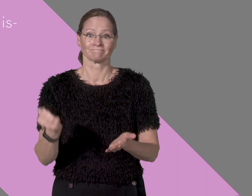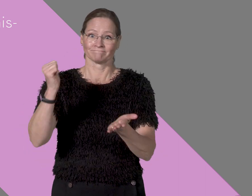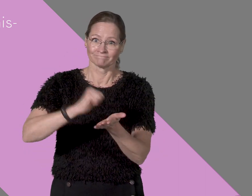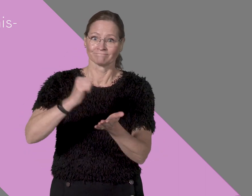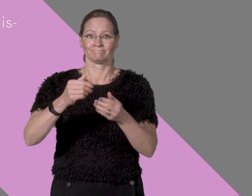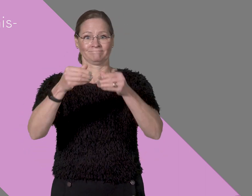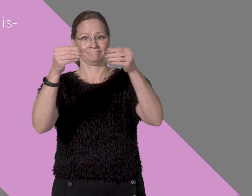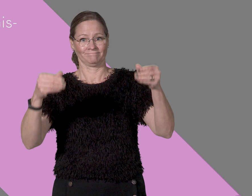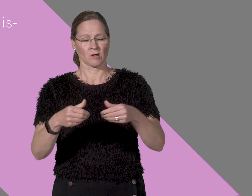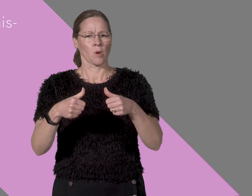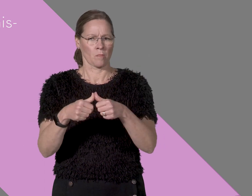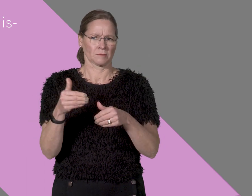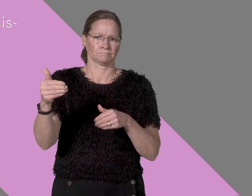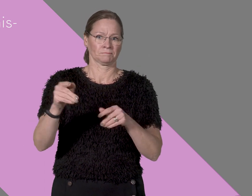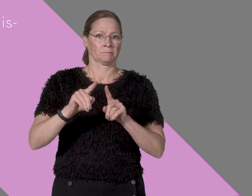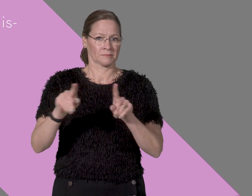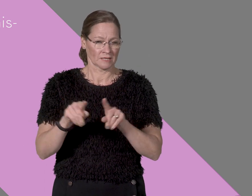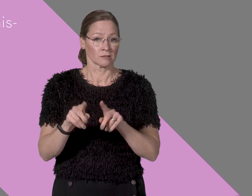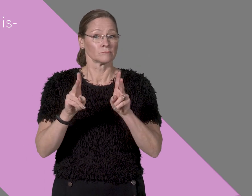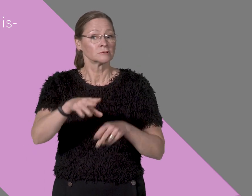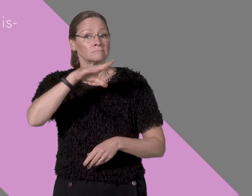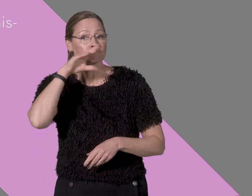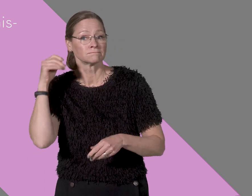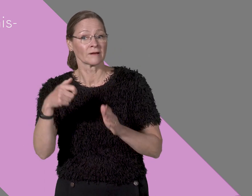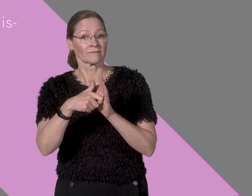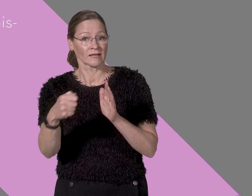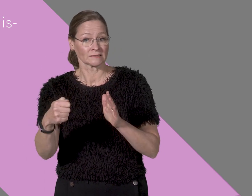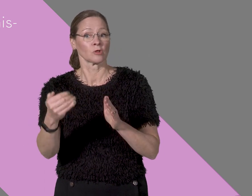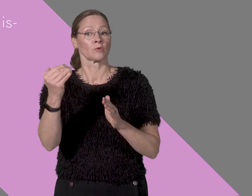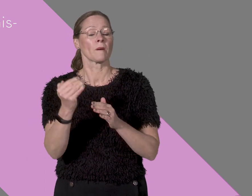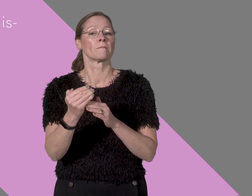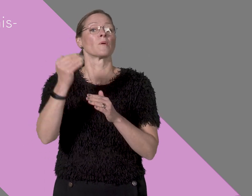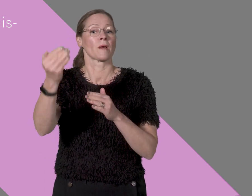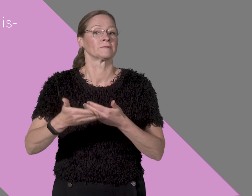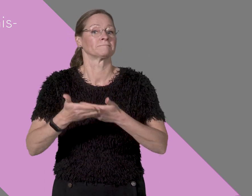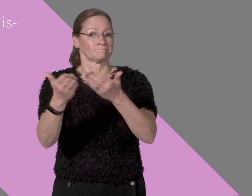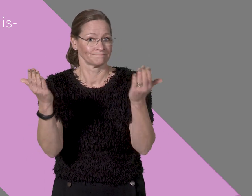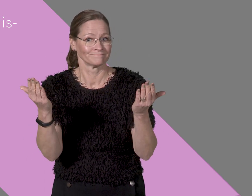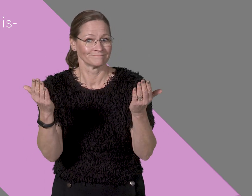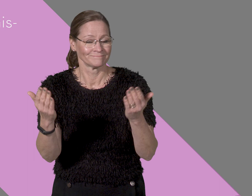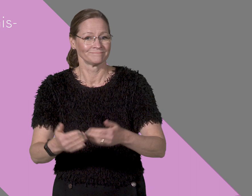Painettu versio on luvassa lähiaikoina, - ja myös ruotsinkielinen versio esitteestä on tulossa myöhemmin.